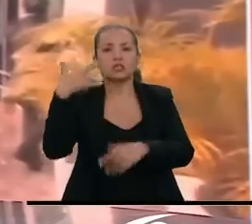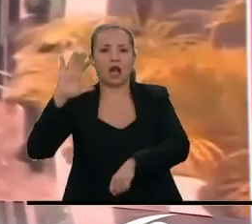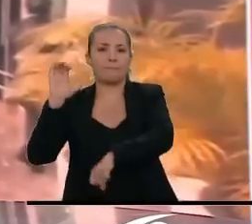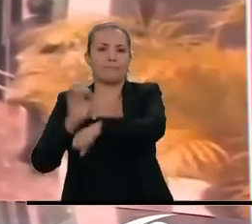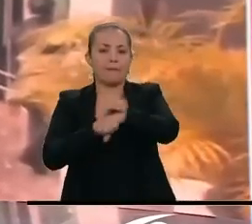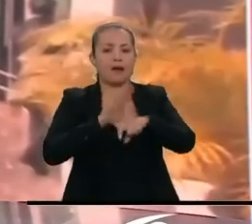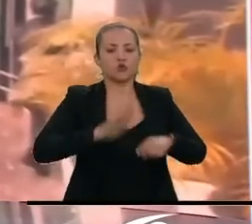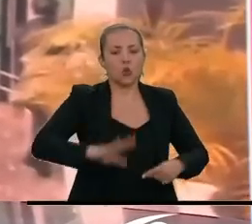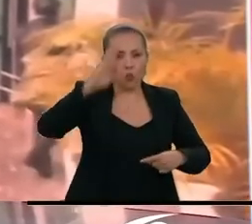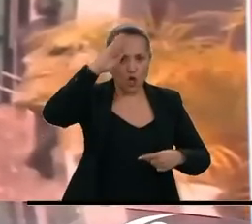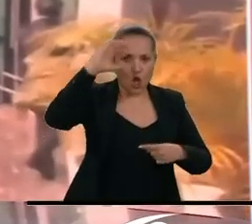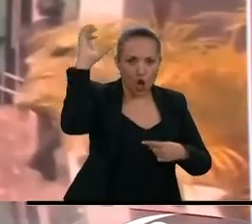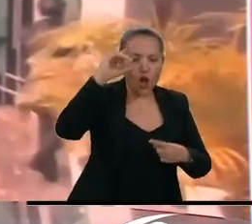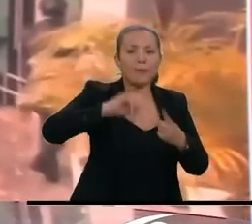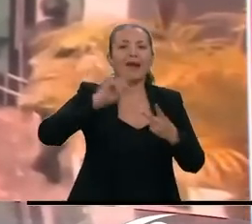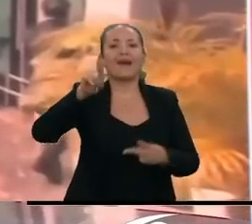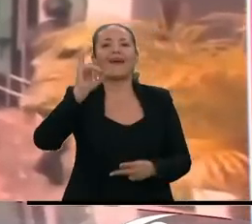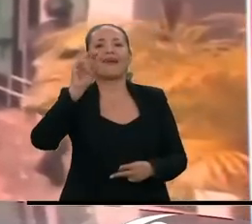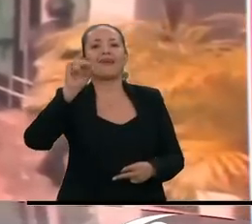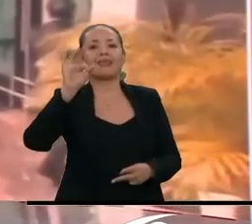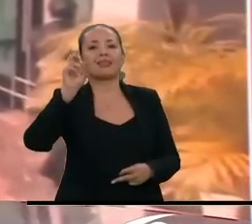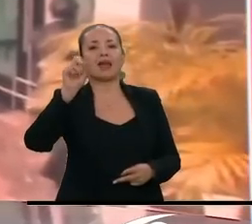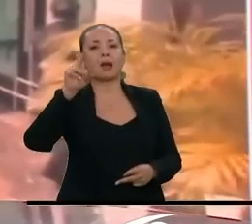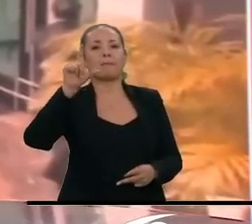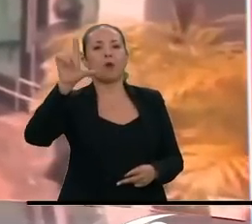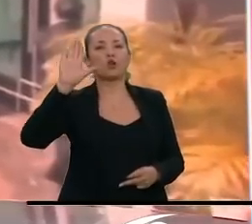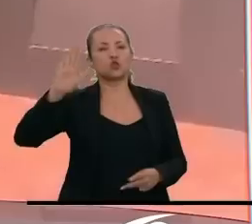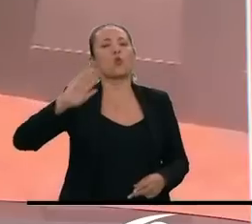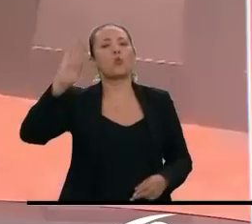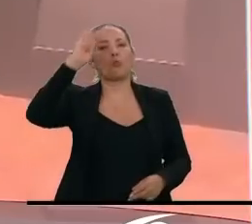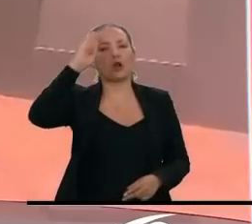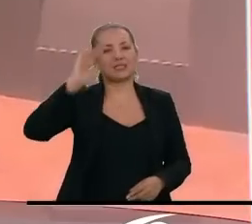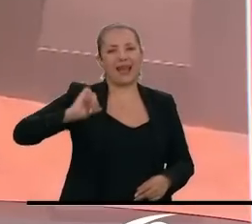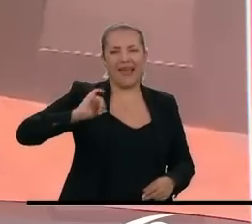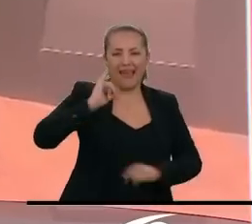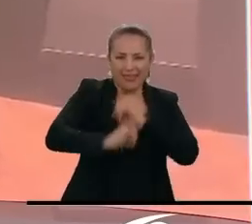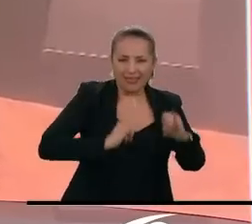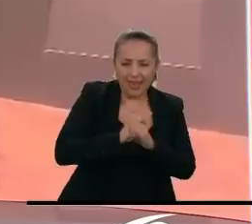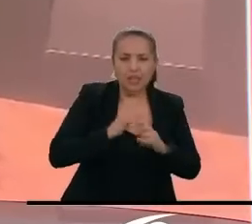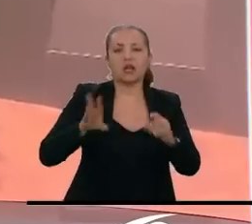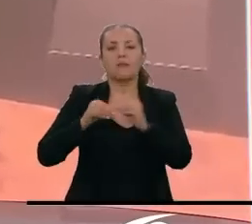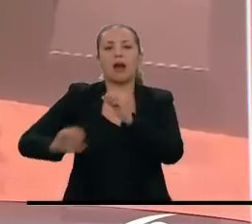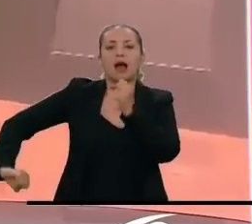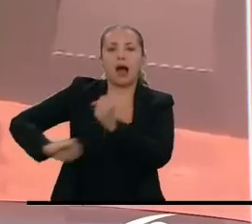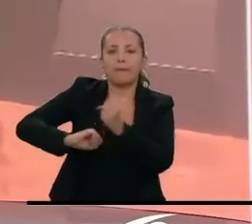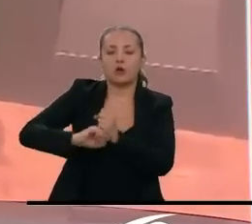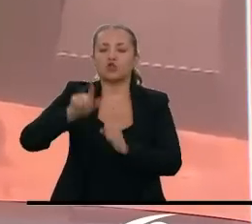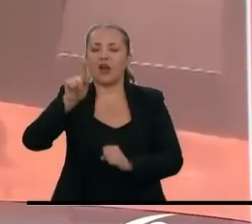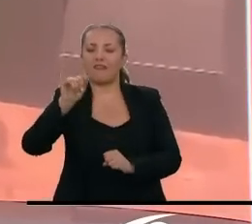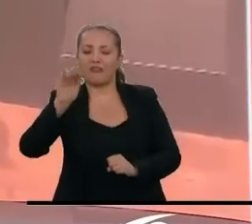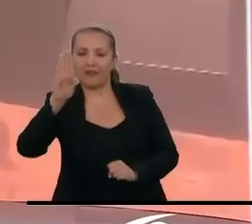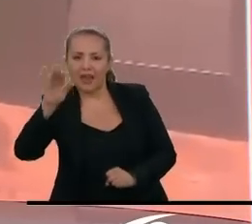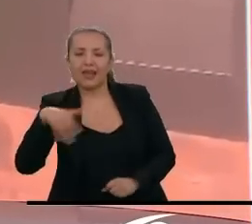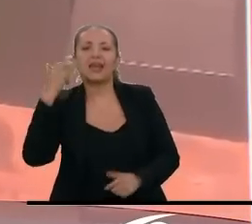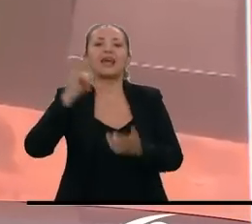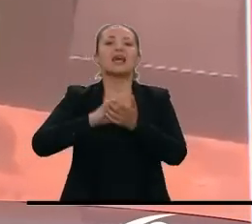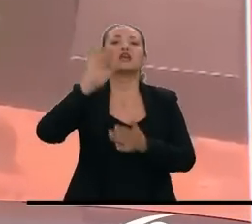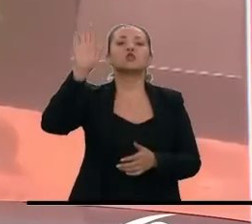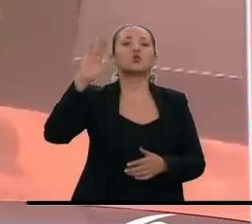pertenecer a cárteles del narcotráfico en el mundo fueron